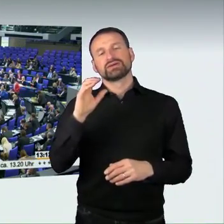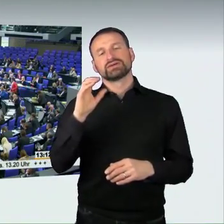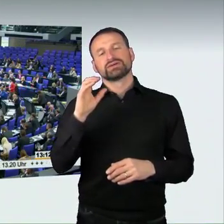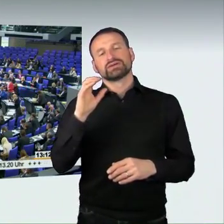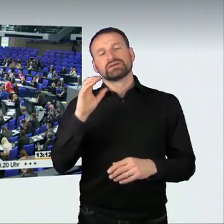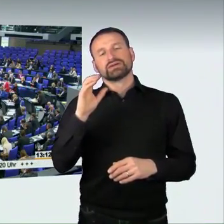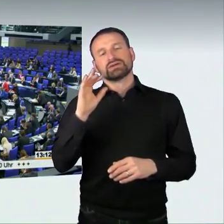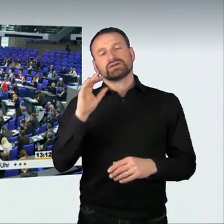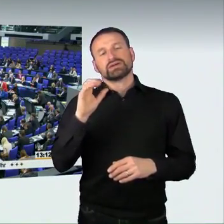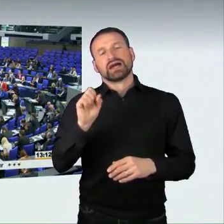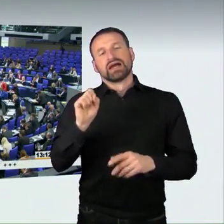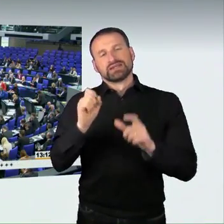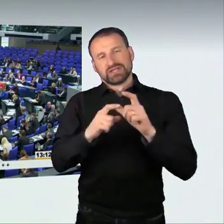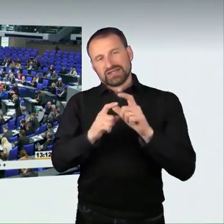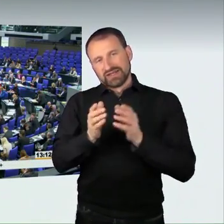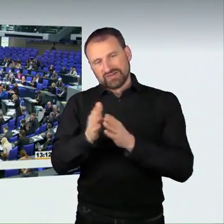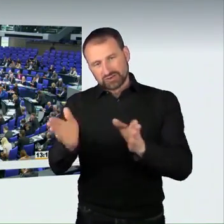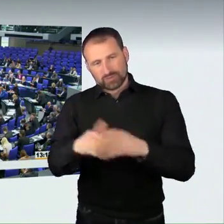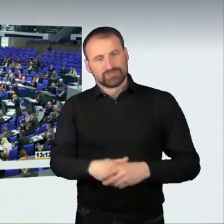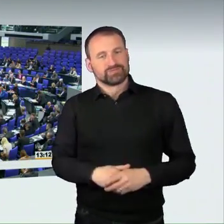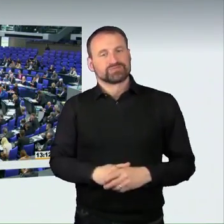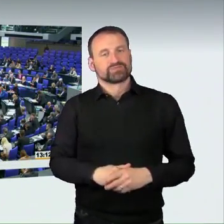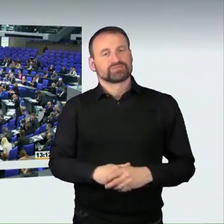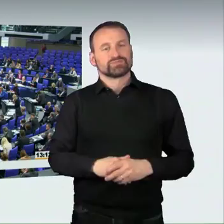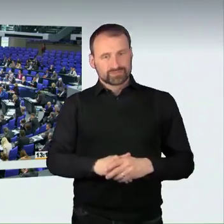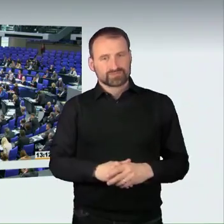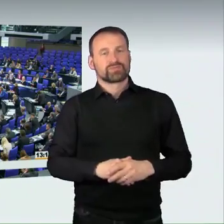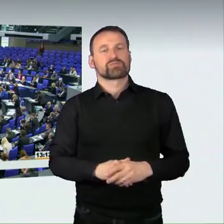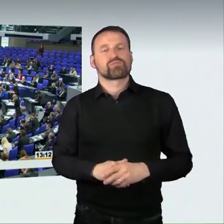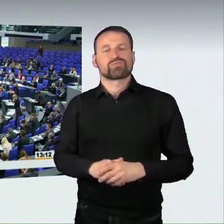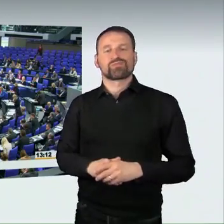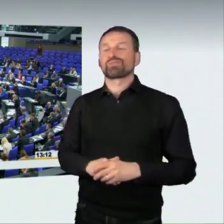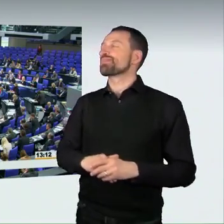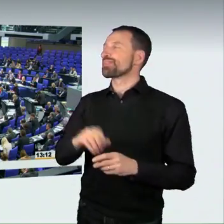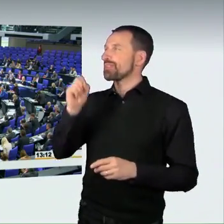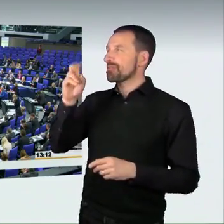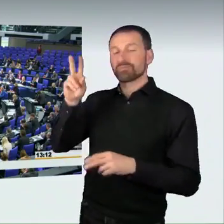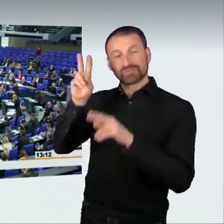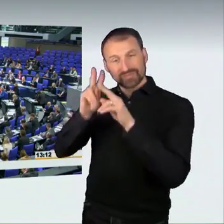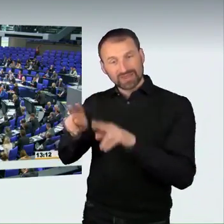(Sprecherwechsel): Sehr geehrte Frau Präsidentin! Liebe Kolleginnen und Kollegen! Ich erzähle Ihnen nichts Neues, wenn ich sage, dass die Rechte der Mieterinnen